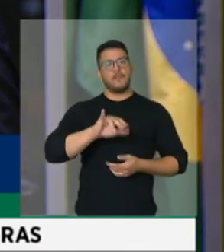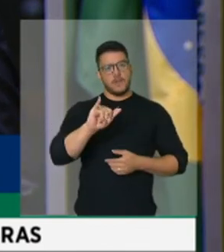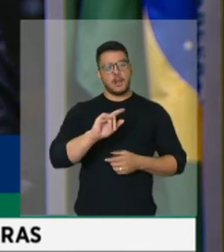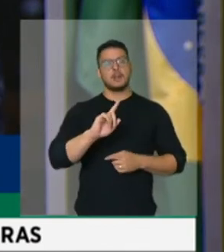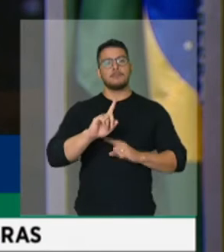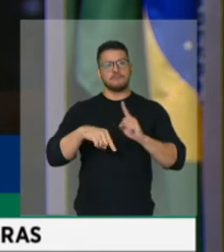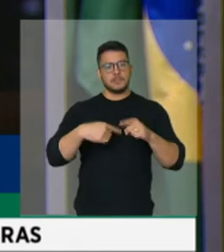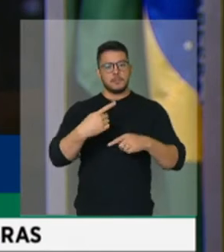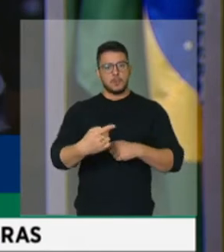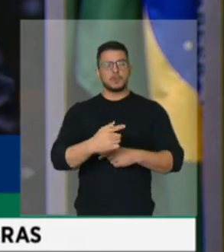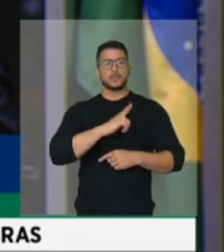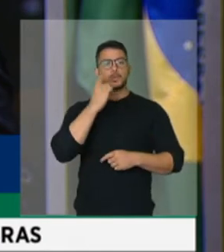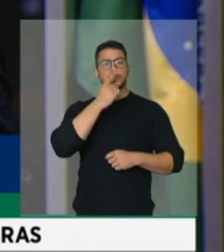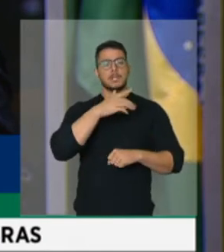DE DESENVOLVIMENTO AQUI NA CÂMARA DOS DEPUTADOS, PARA